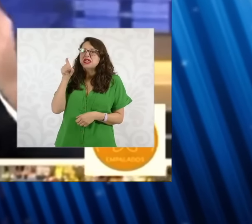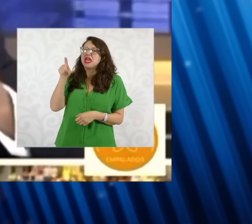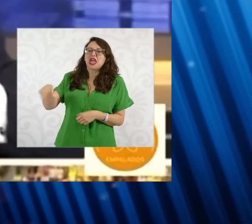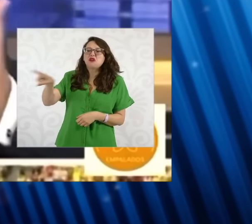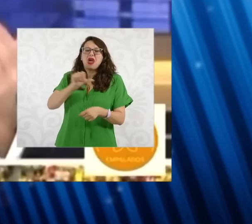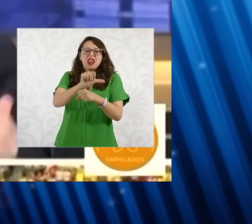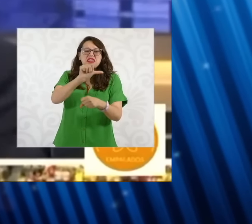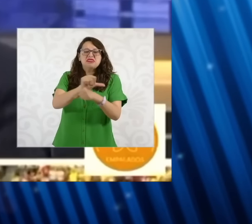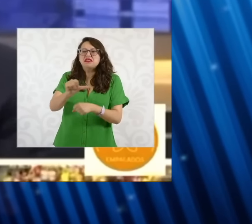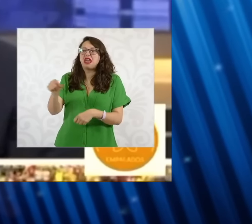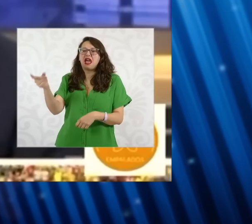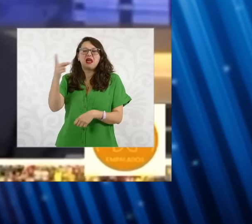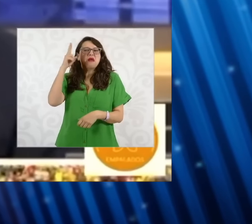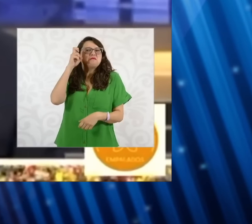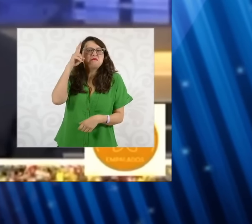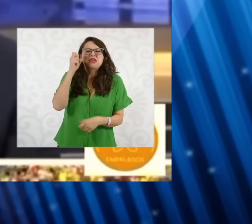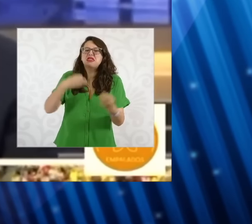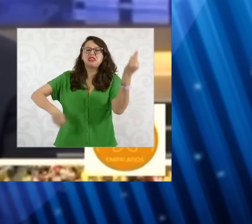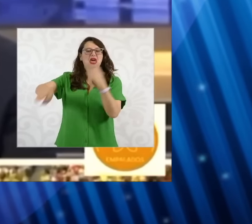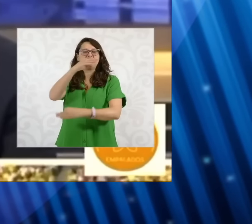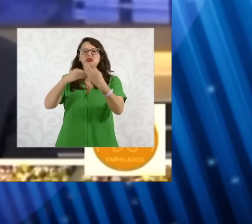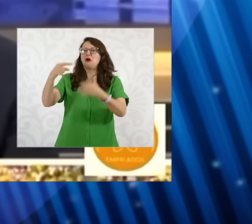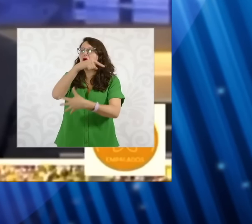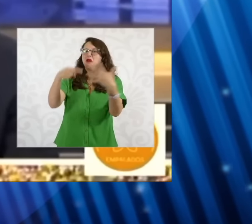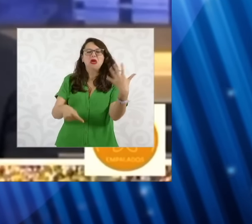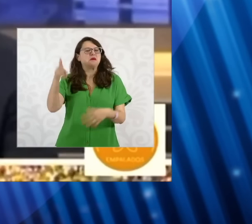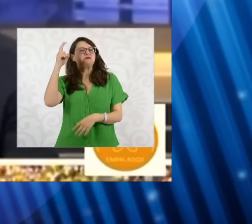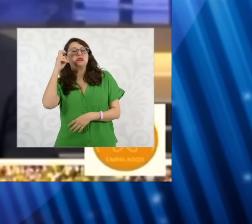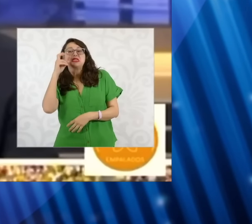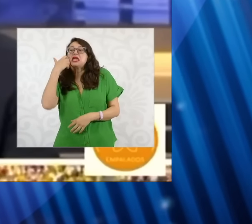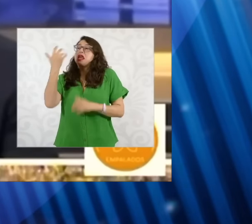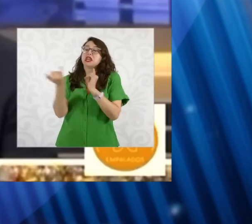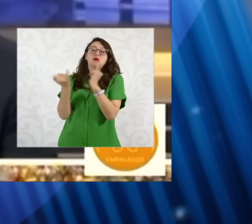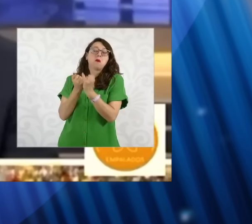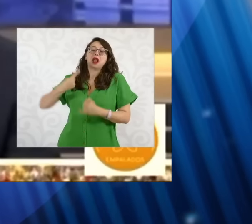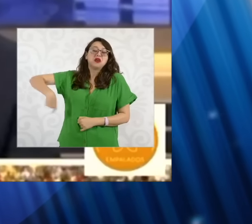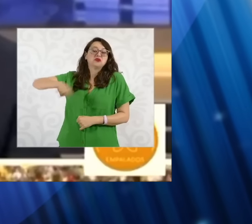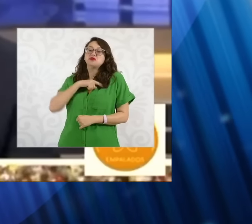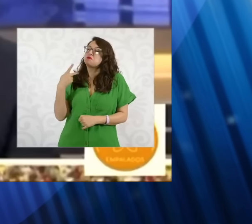fútbol, en todo, en todo, no se envidian, quieren ser como nosotros y no les da alpiné, pero no son